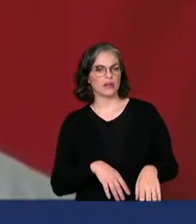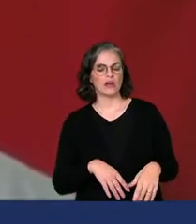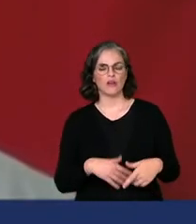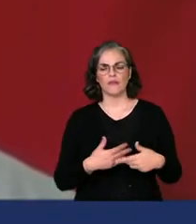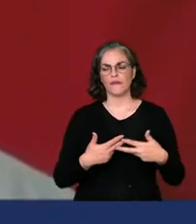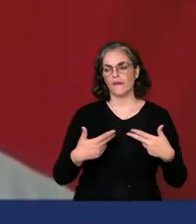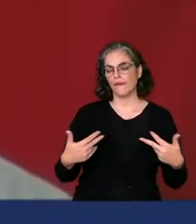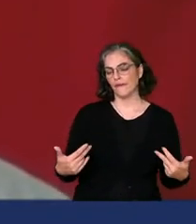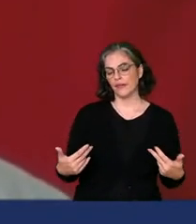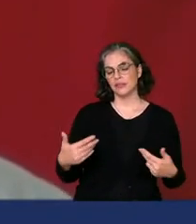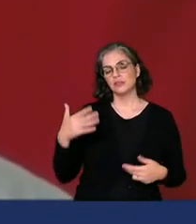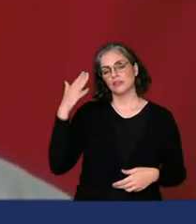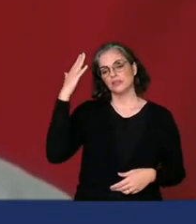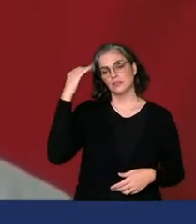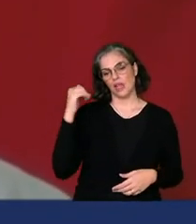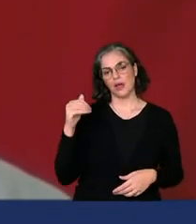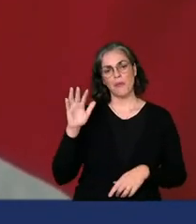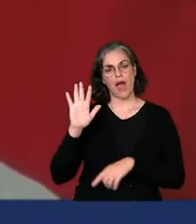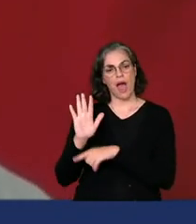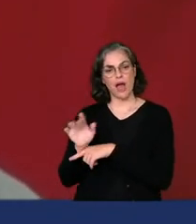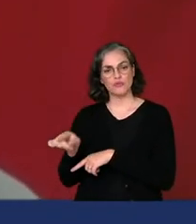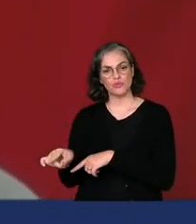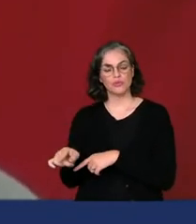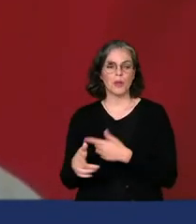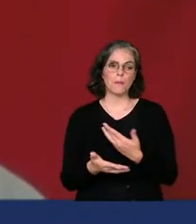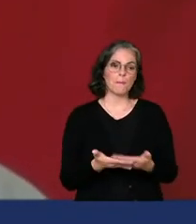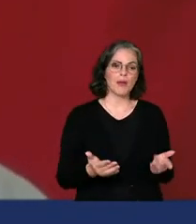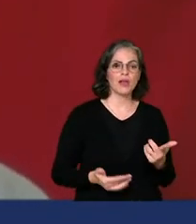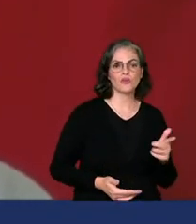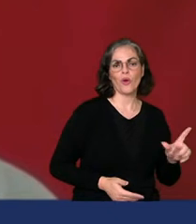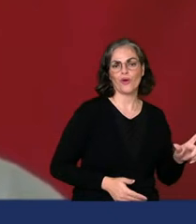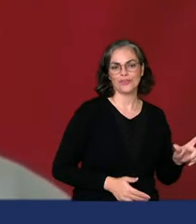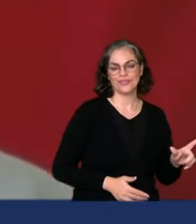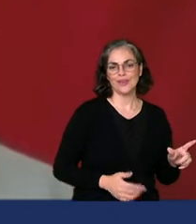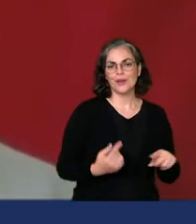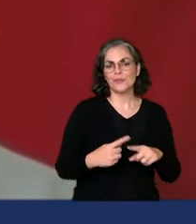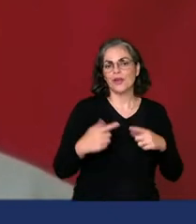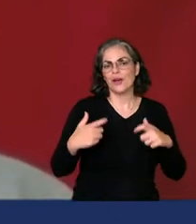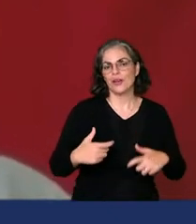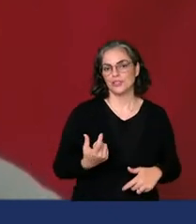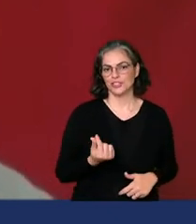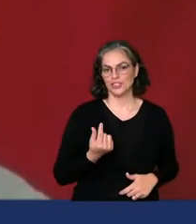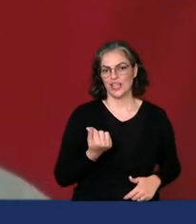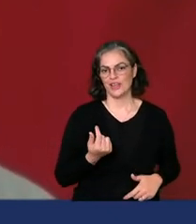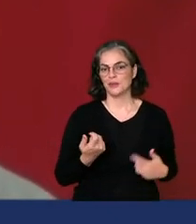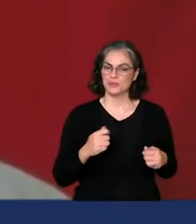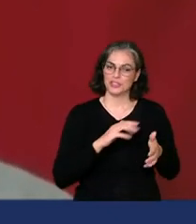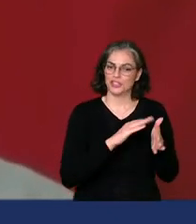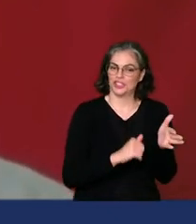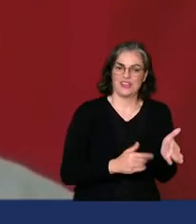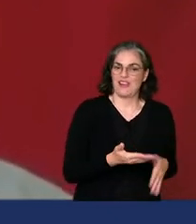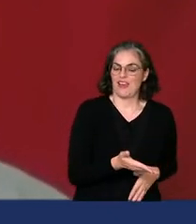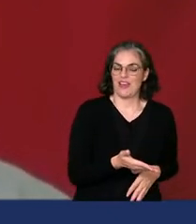PÚBLICA , É AQUELA VELHA HISTÓRIA DA COBERTA CU CURTA. PARA COLOCAR A SEGURANÇA PÚBLICA VAI TER QUE TIRAR DA SAÚDE E DA EDUCAÇÃO. E